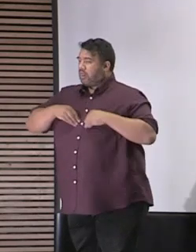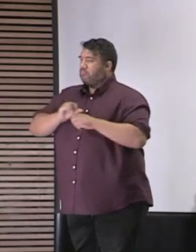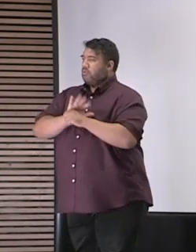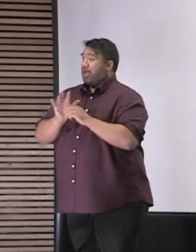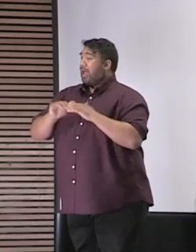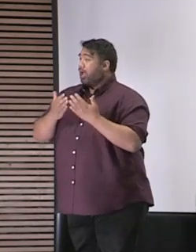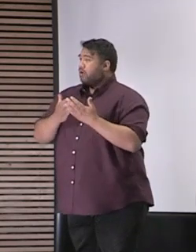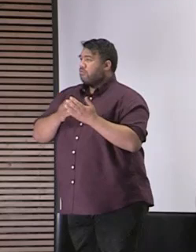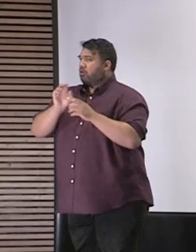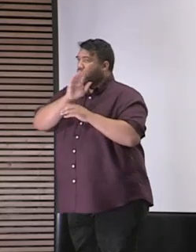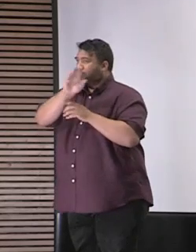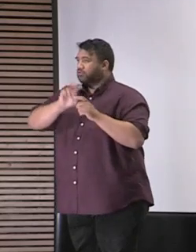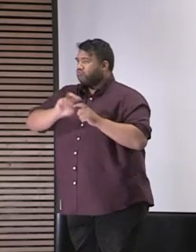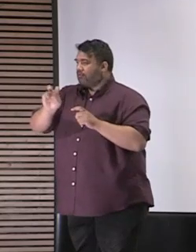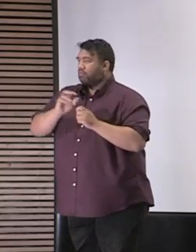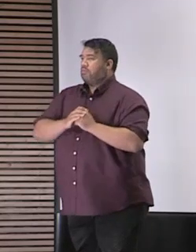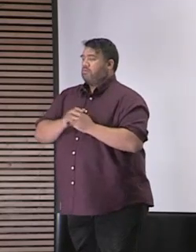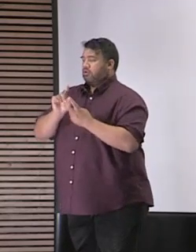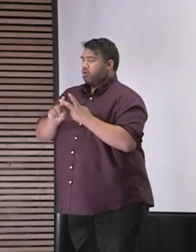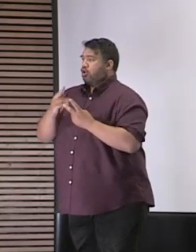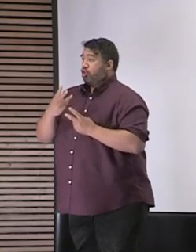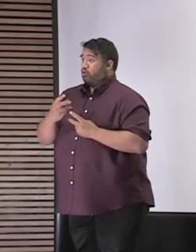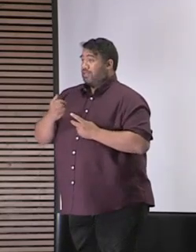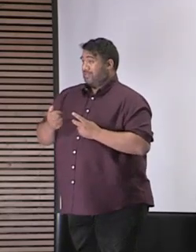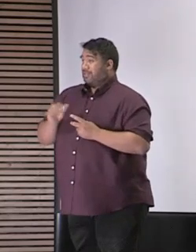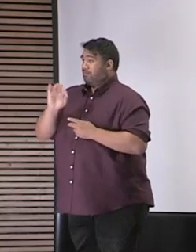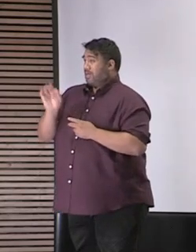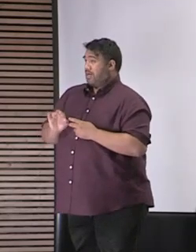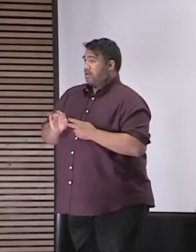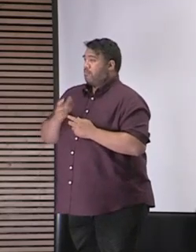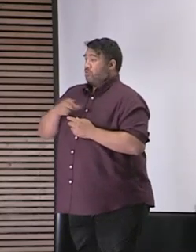ampliada. Para aquellos casos de